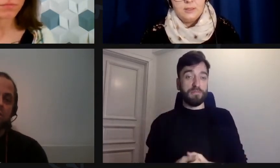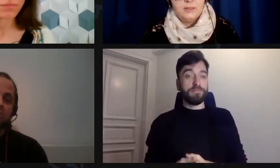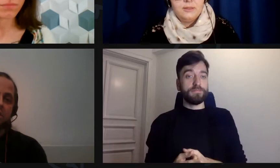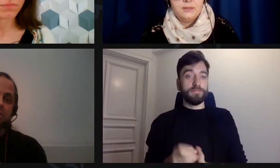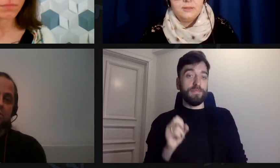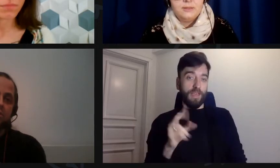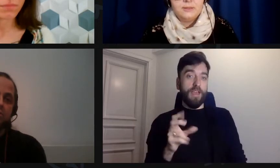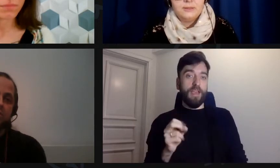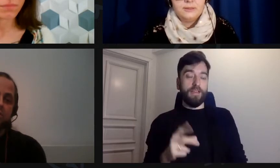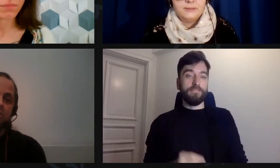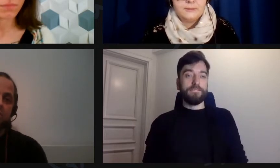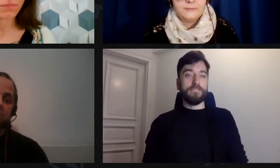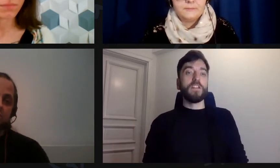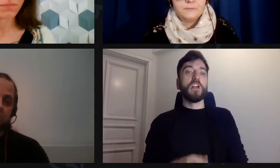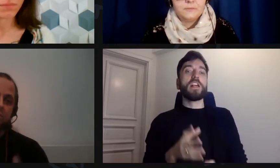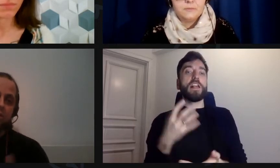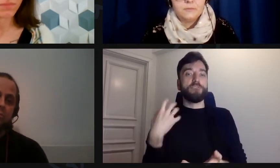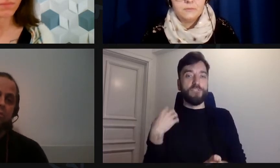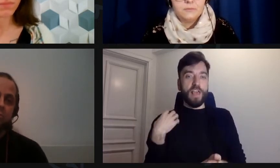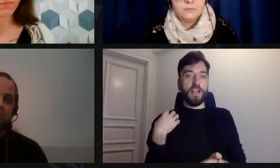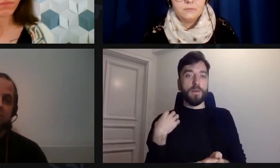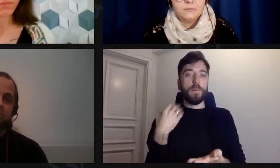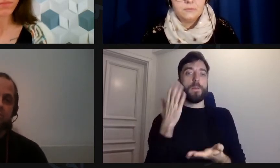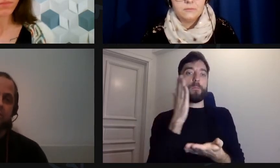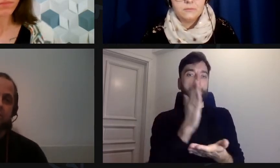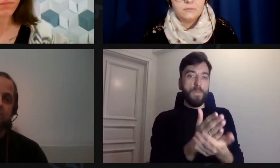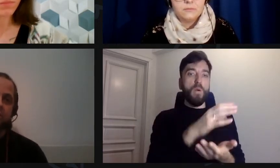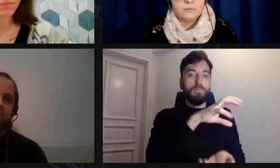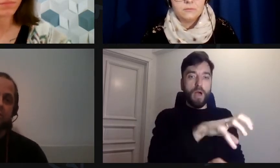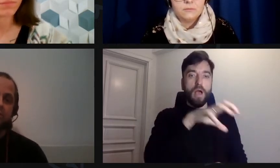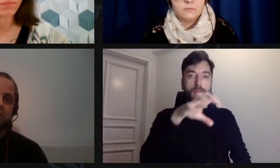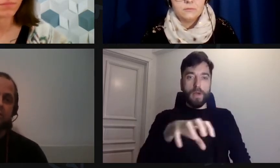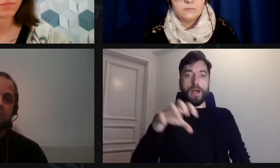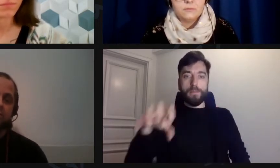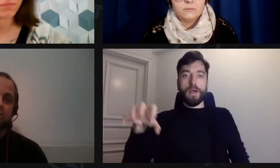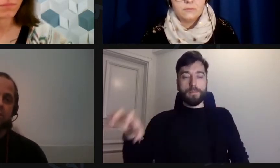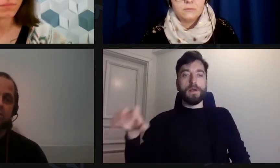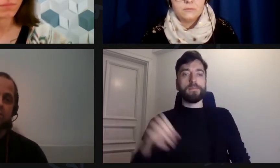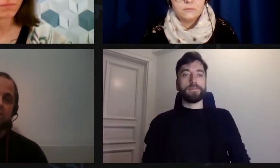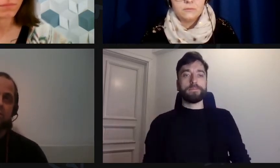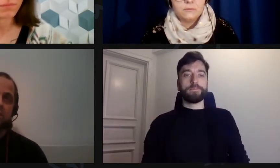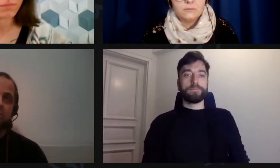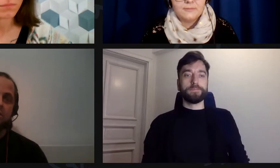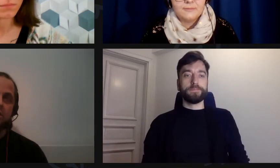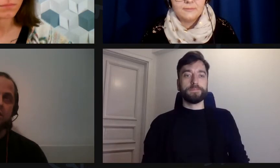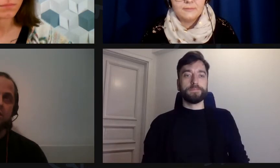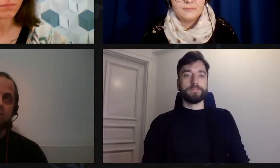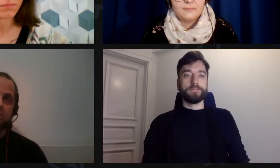Paweł – w zależności do wieku oni są pogrupowani wiekowo i nie w takim rozstrzale.